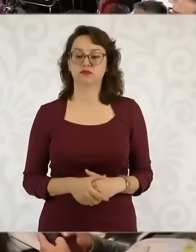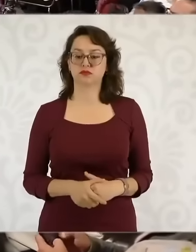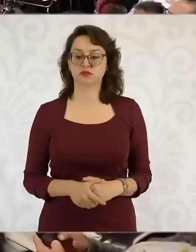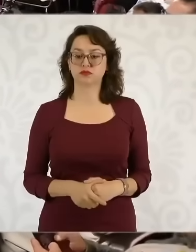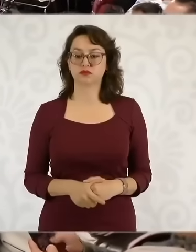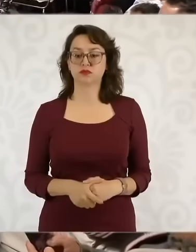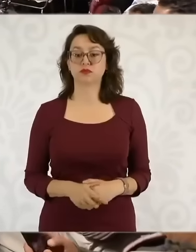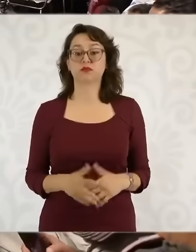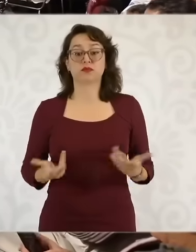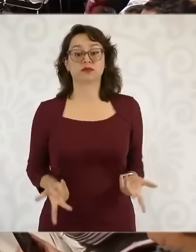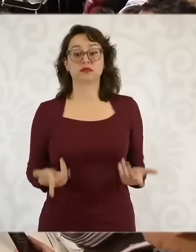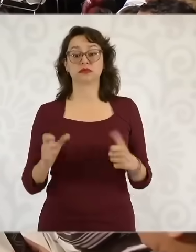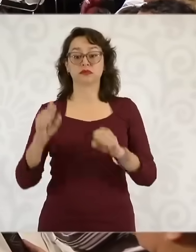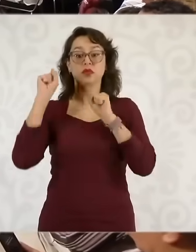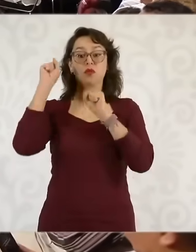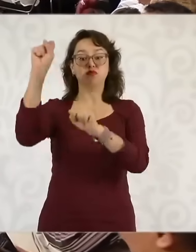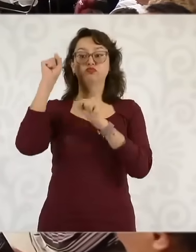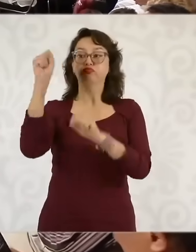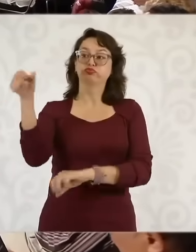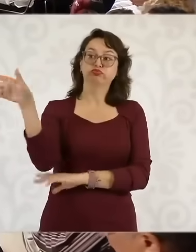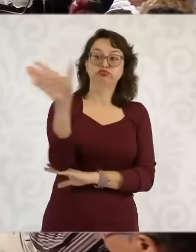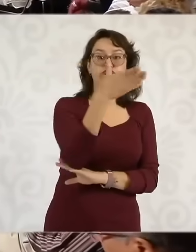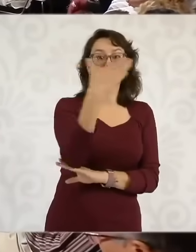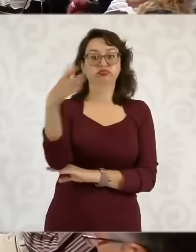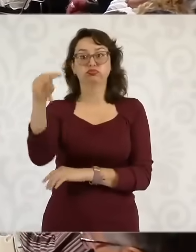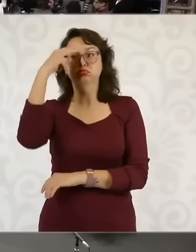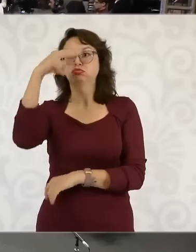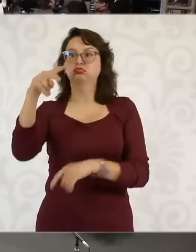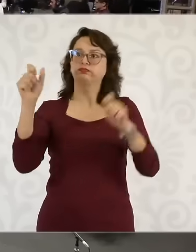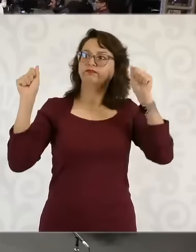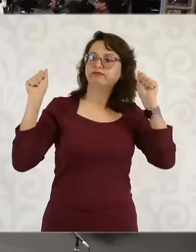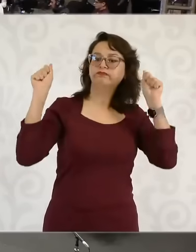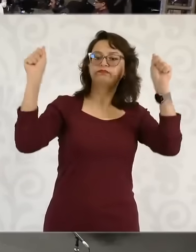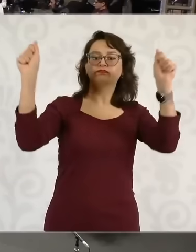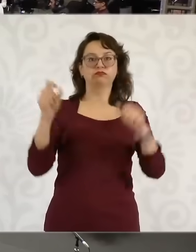llevando ya le habían preguntado están llevando la bandera de México en alto ¿Usted sugiere que